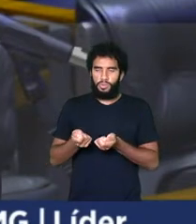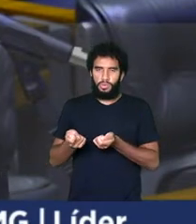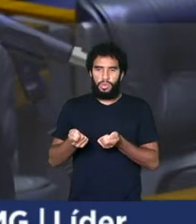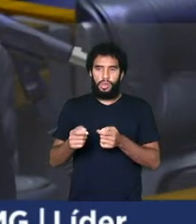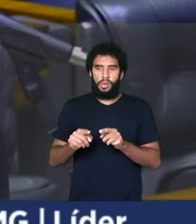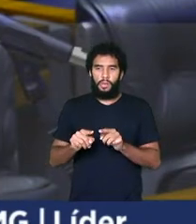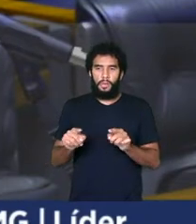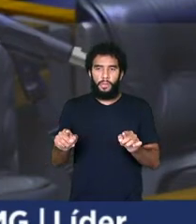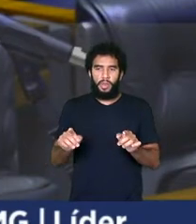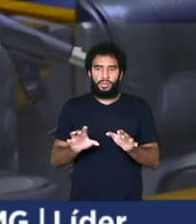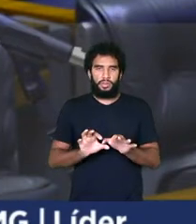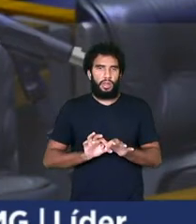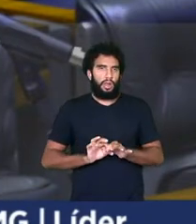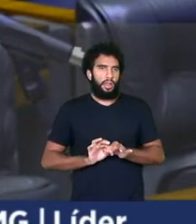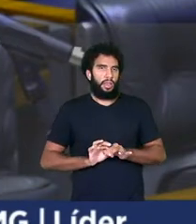ENTENDEMOS QUE TEM QUE TER DE FATO UMA DETERMINAÇÃO FORTE